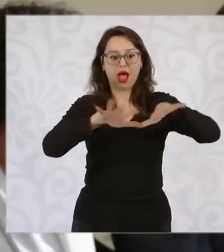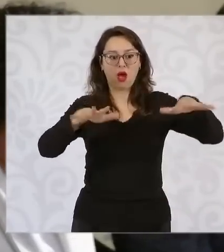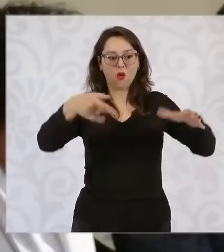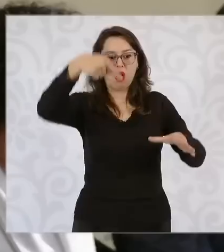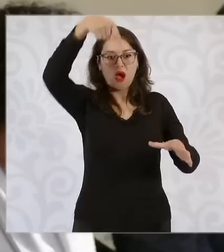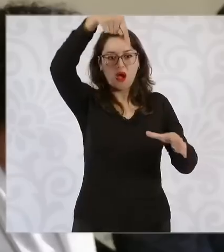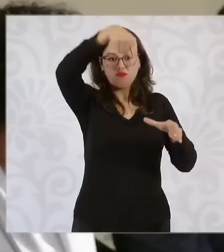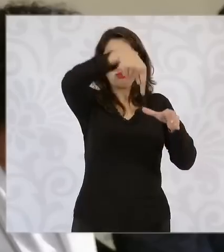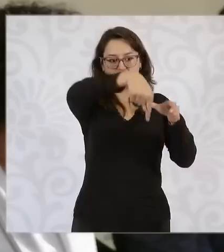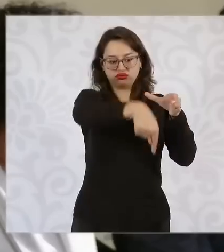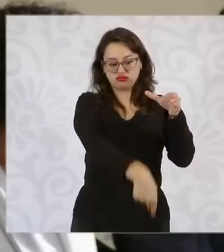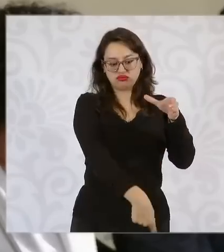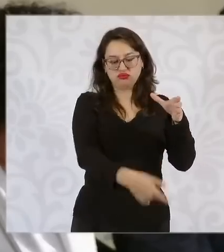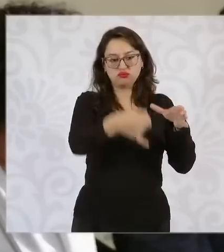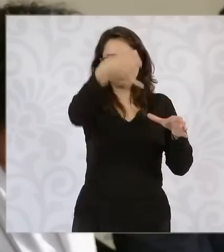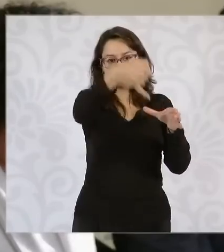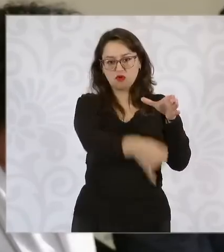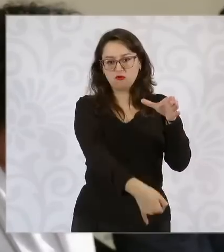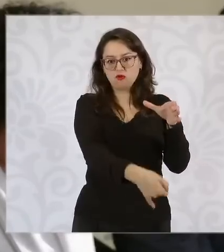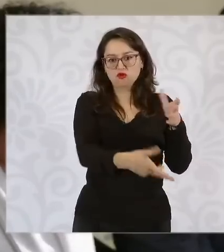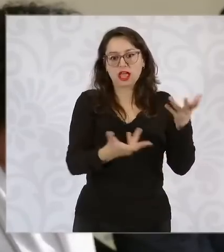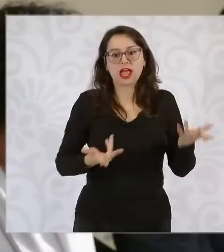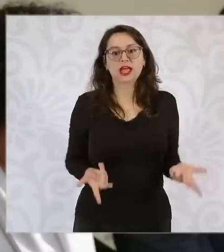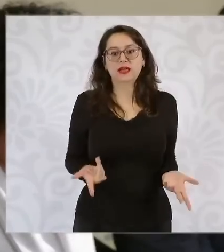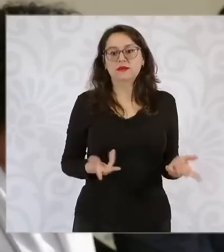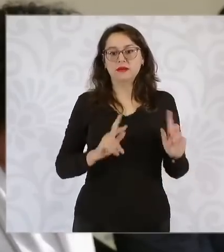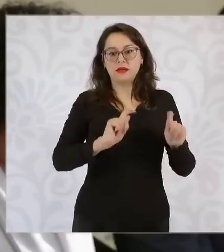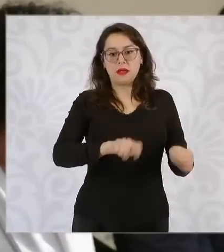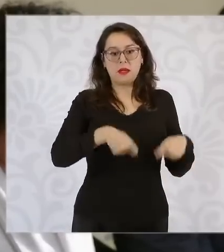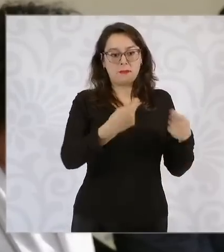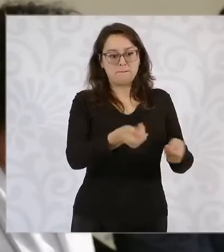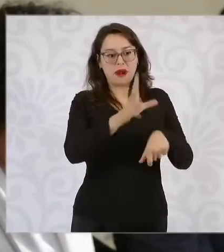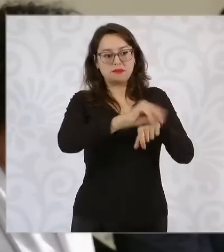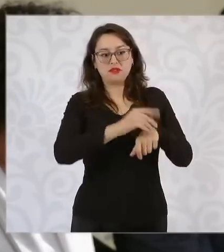sabemos que en muchas ocasiones se dieron estas concesiones pero no fueron explotadas saber qué